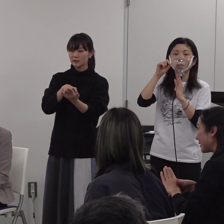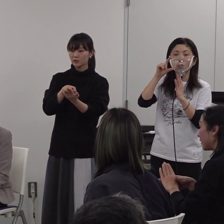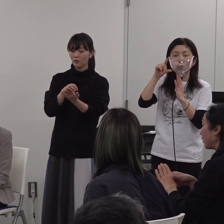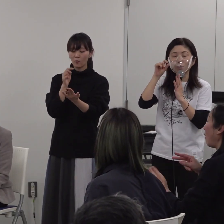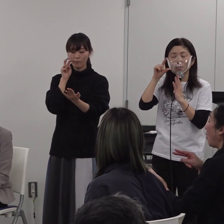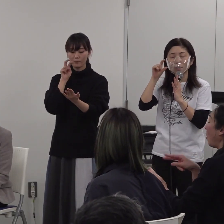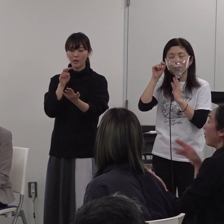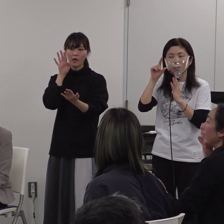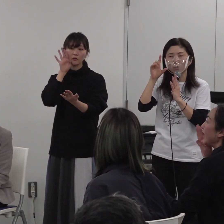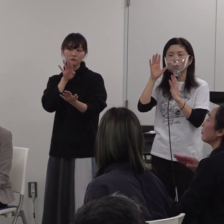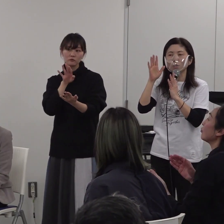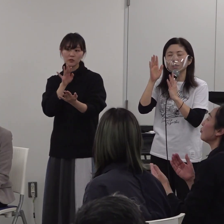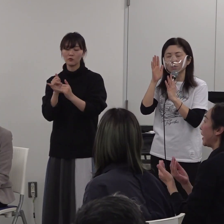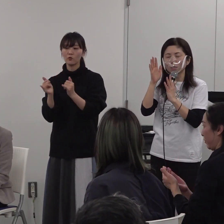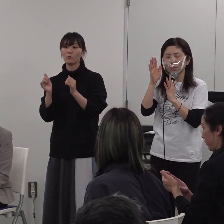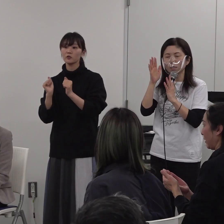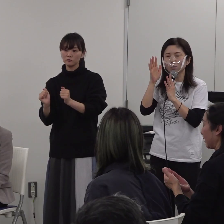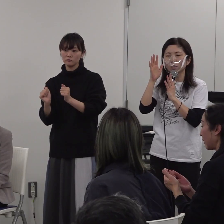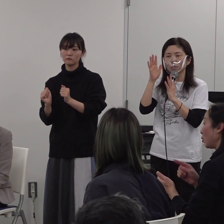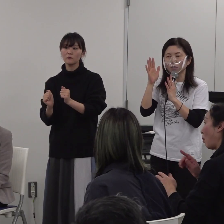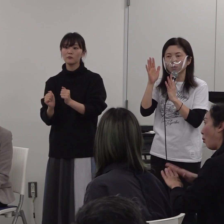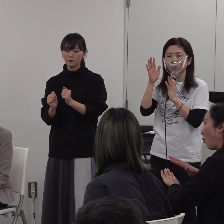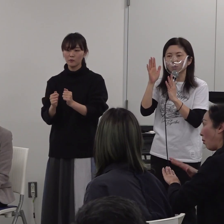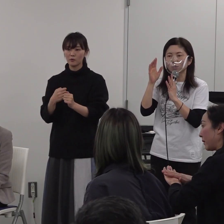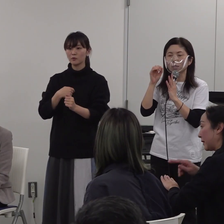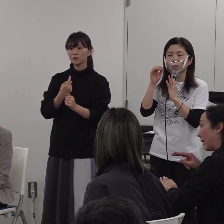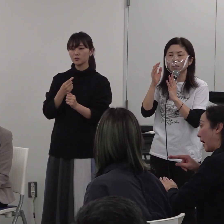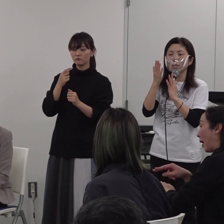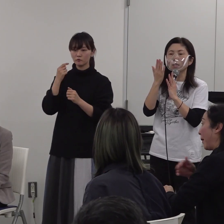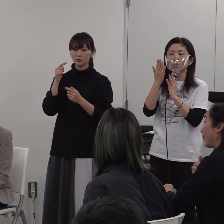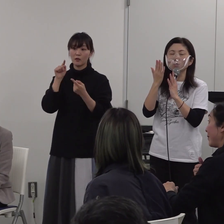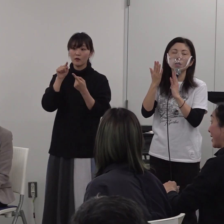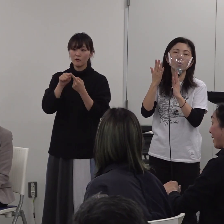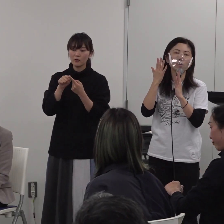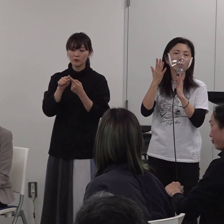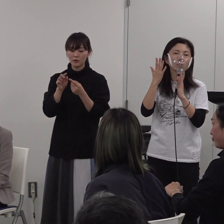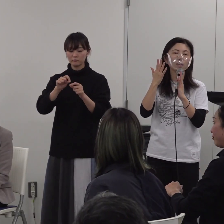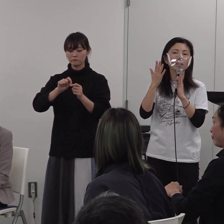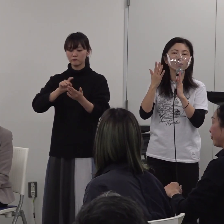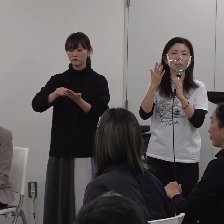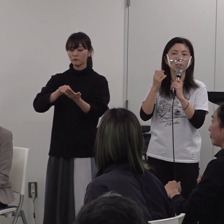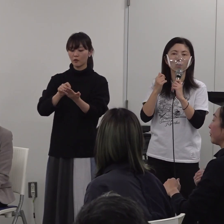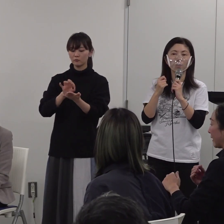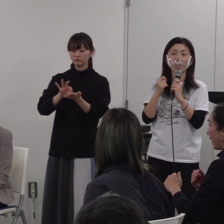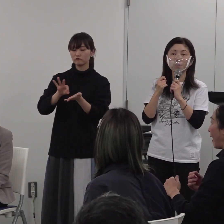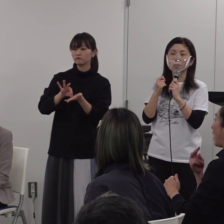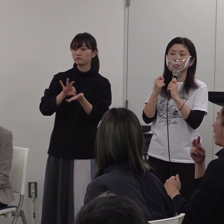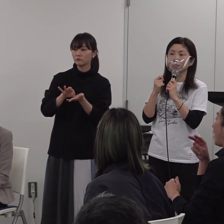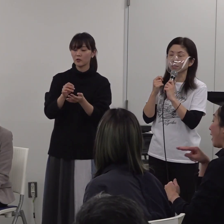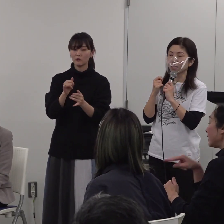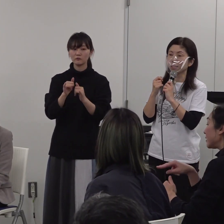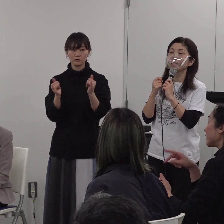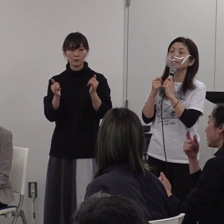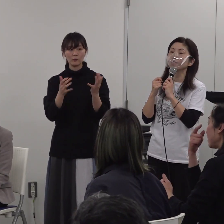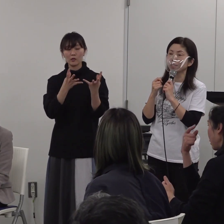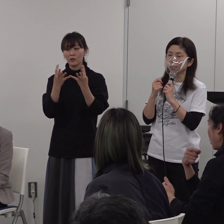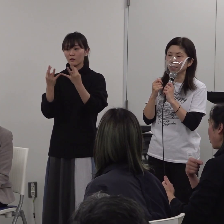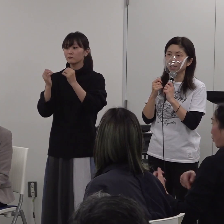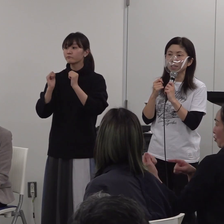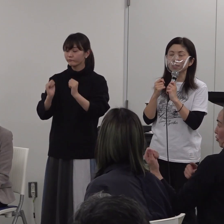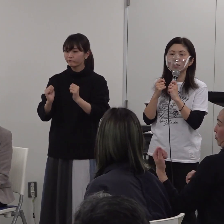そのような形で残ってる視野とか視力を使ってスマホを使える方もまだまだたくさんいらっしゃるんですね